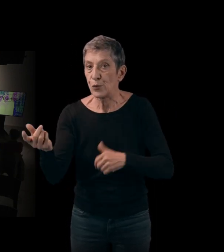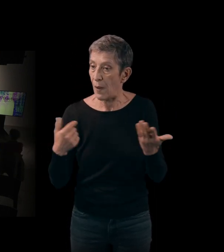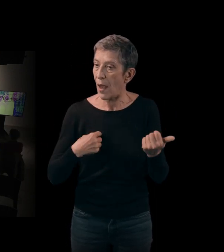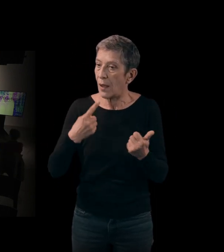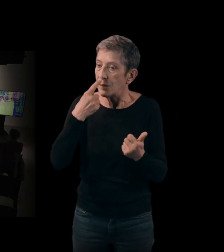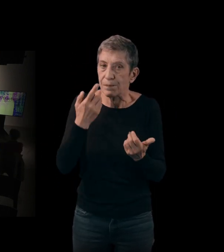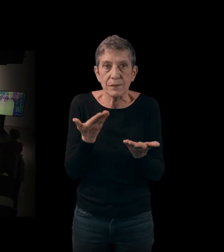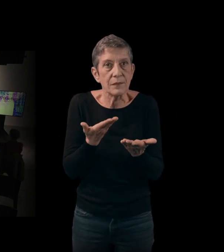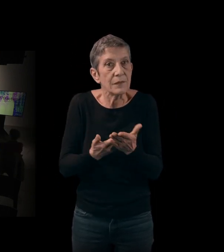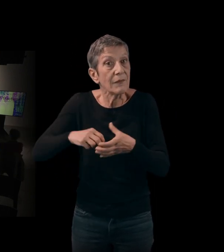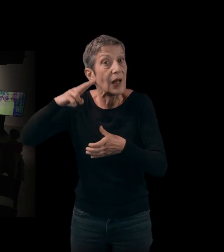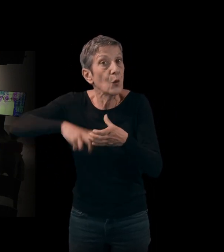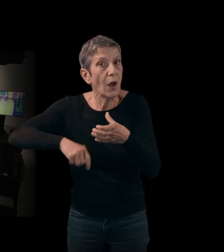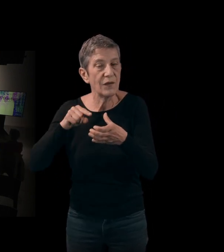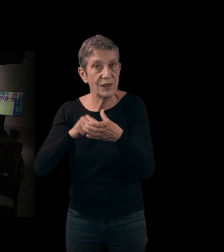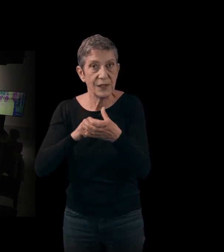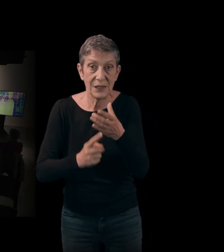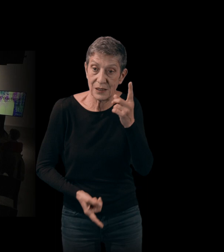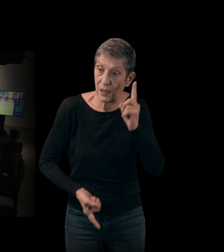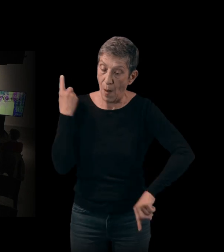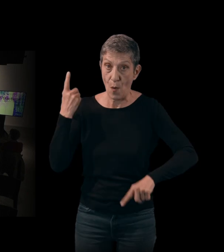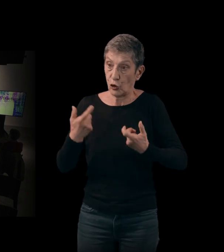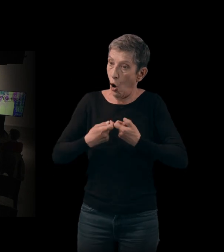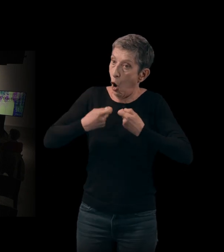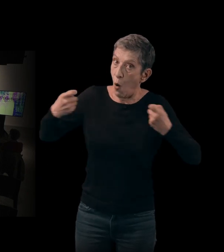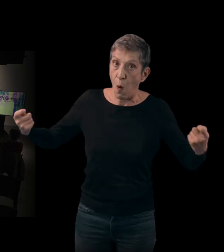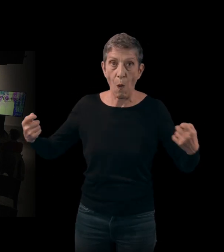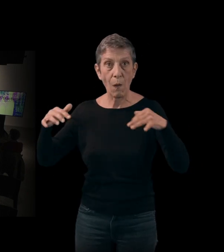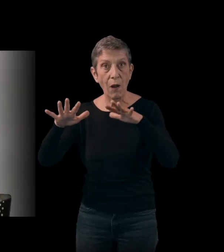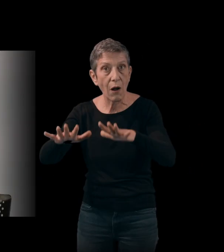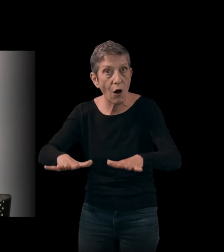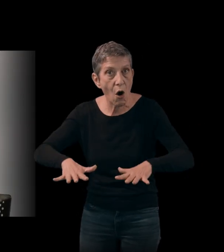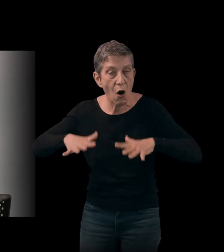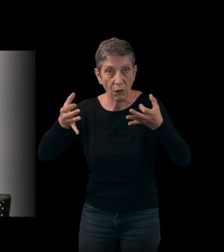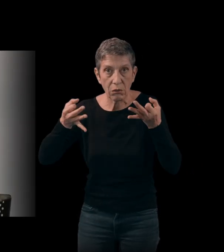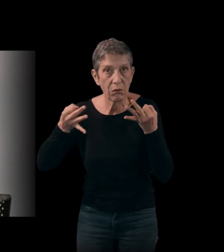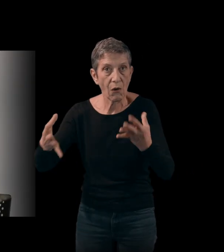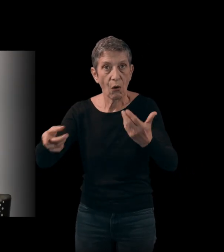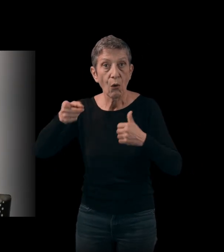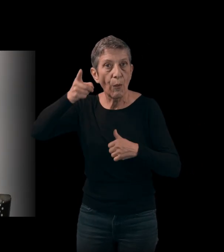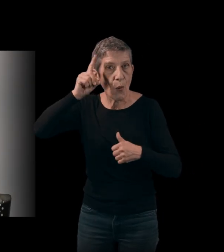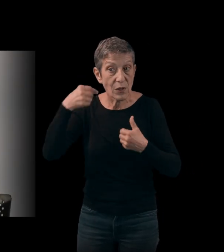un intérêt quand on fait l'ethnographie, d'être dans la longueur, dans la lenteur, parce qu'on peut observer des processus